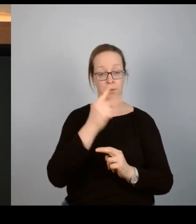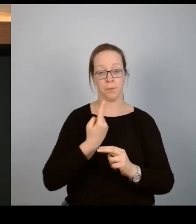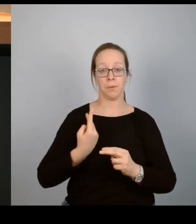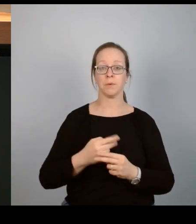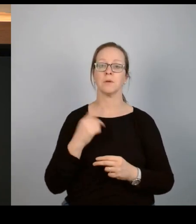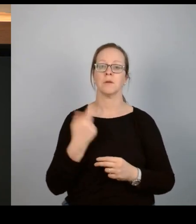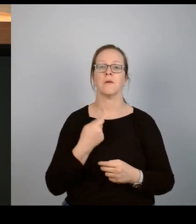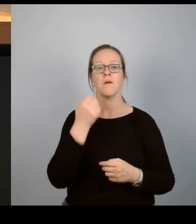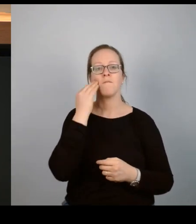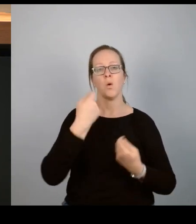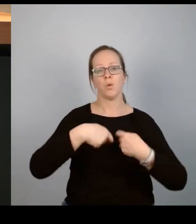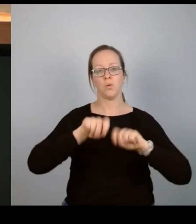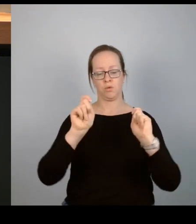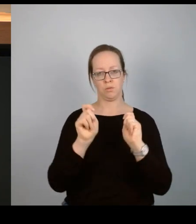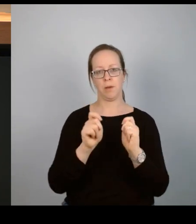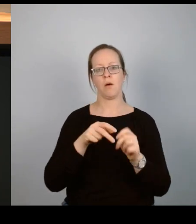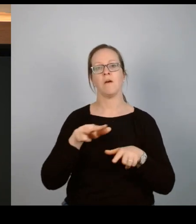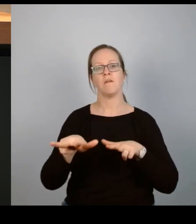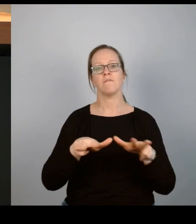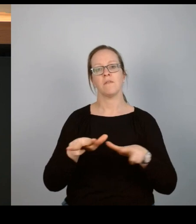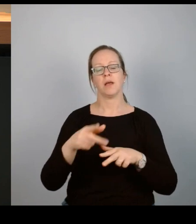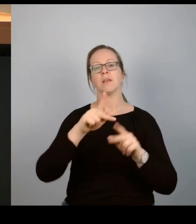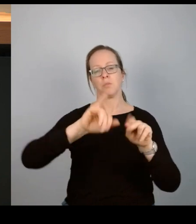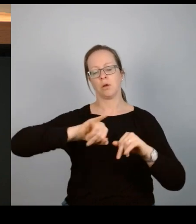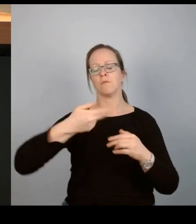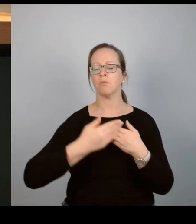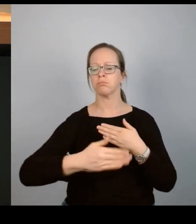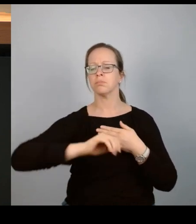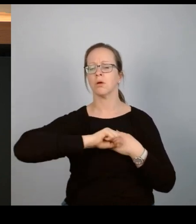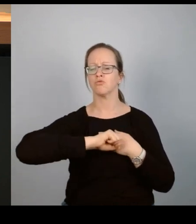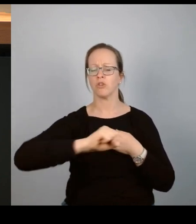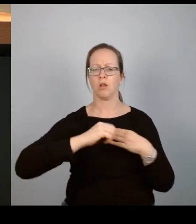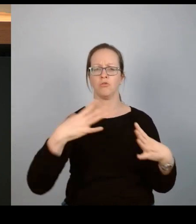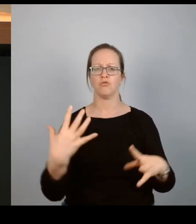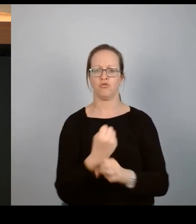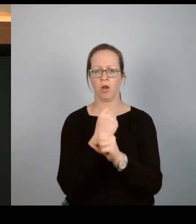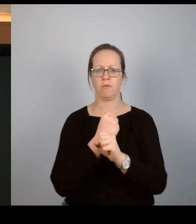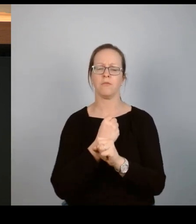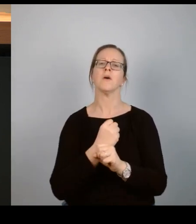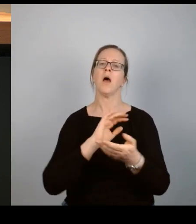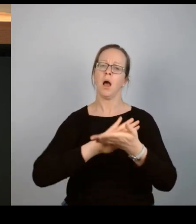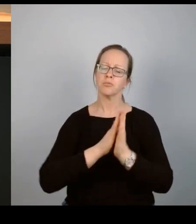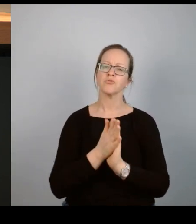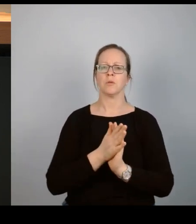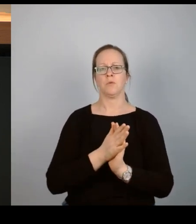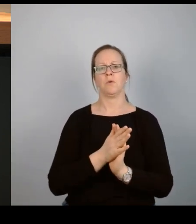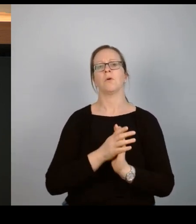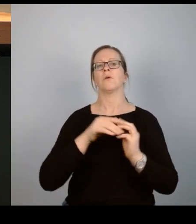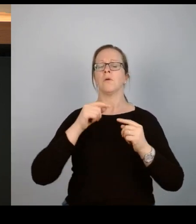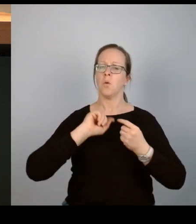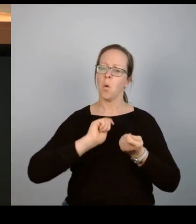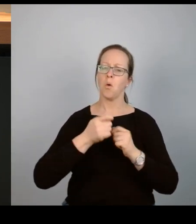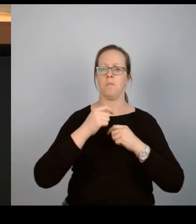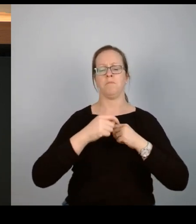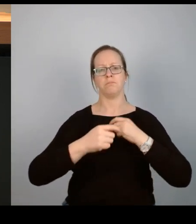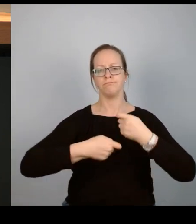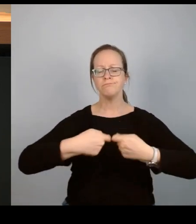Und letztlich stellt sich mir noch eine Frage des bürokratischen Aufwandes: Wenn ich bei allen Bauprojekten sowohl die Auswirkungen auf den Verkehr